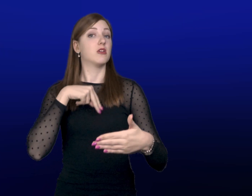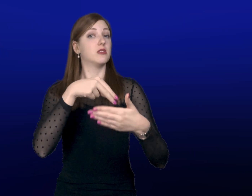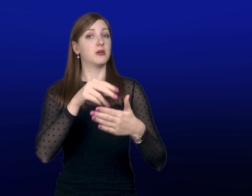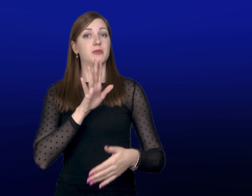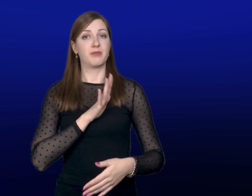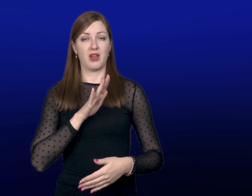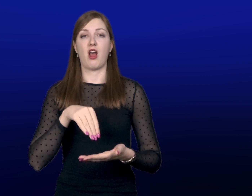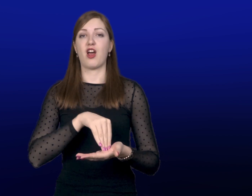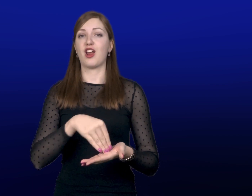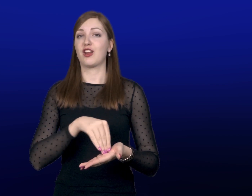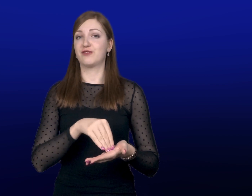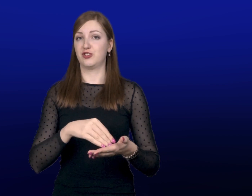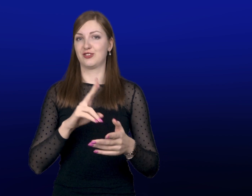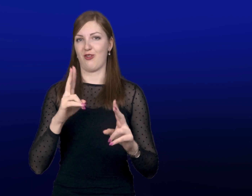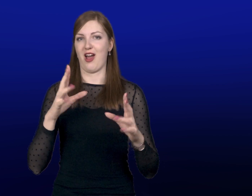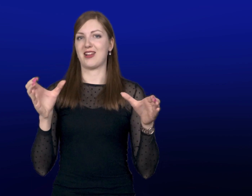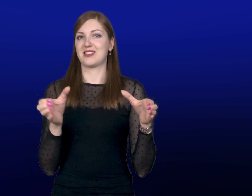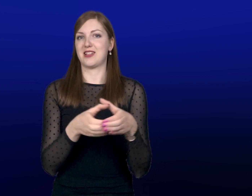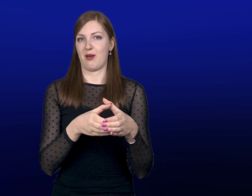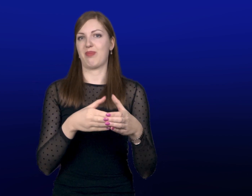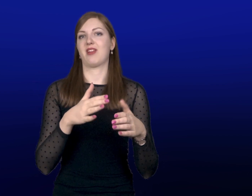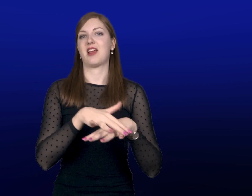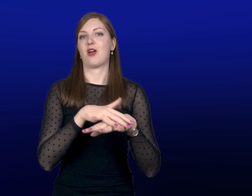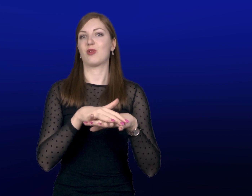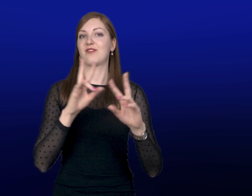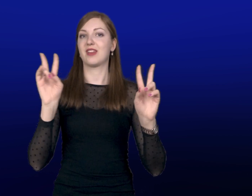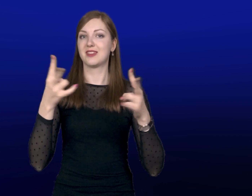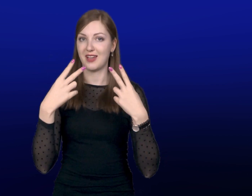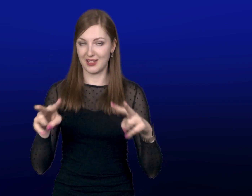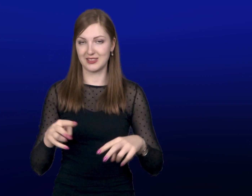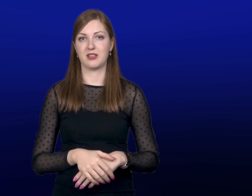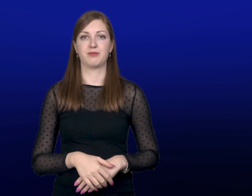хореографическому коллективу было присвоено звание Ансамбля народного танца,